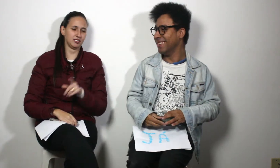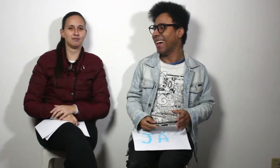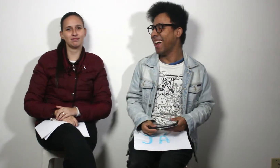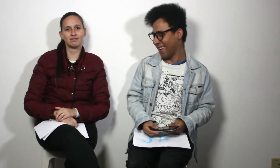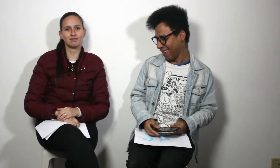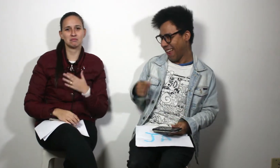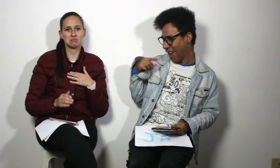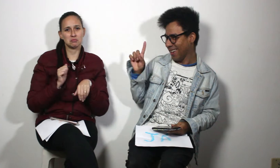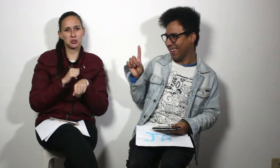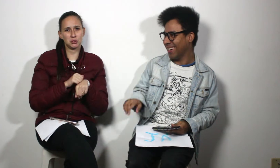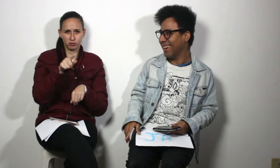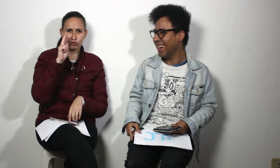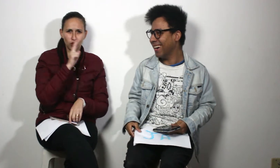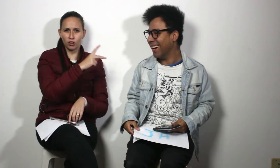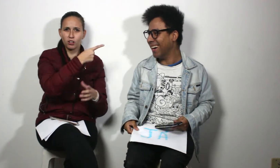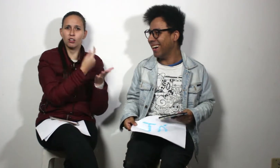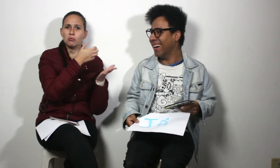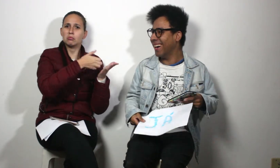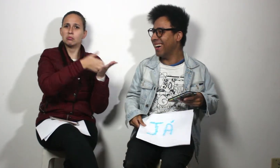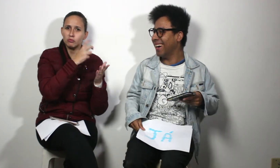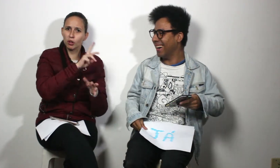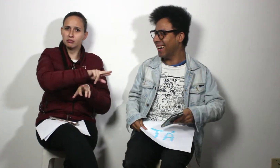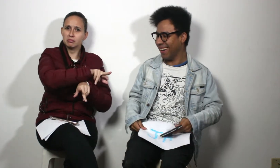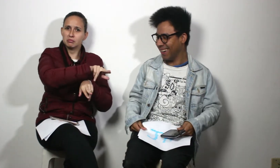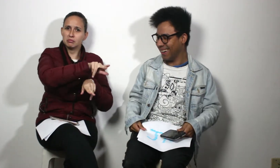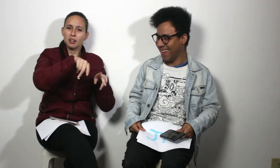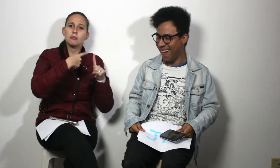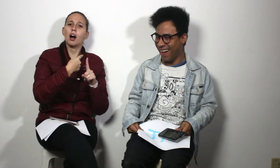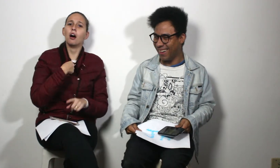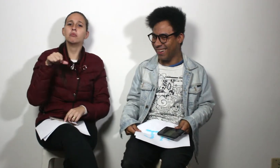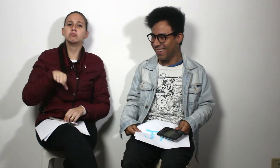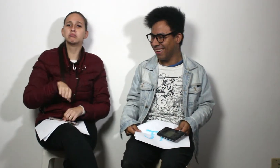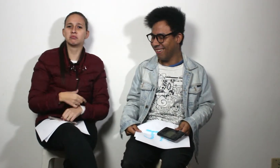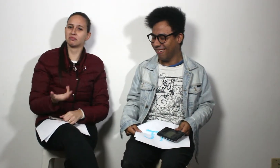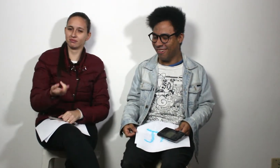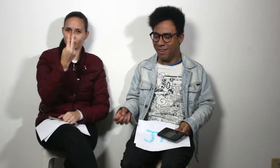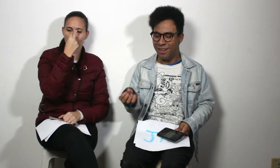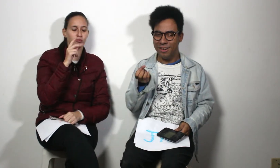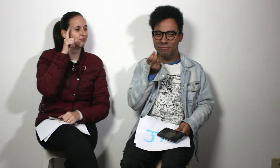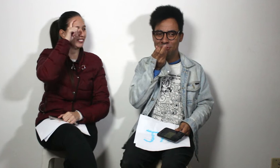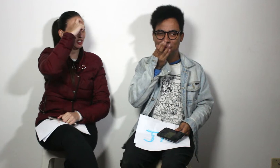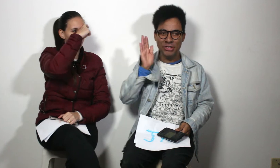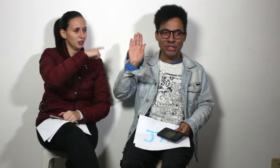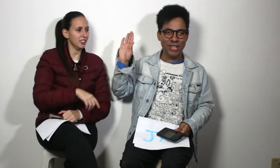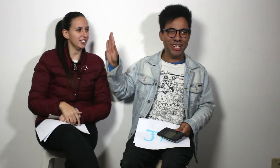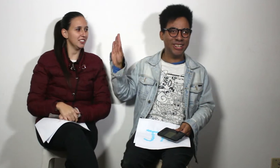Eu estou pobre! Ver ele muito comparar diferente! Aline: vê me sou difícil Marazul : Bom deixar lá